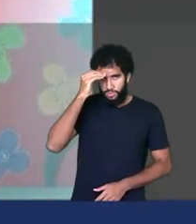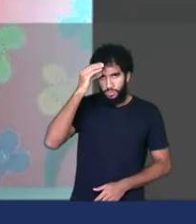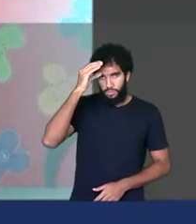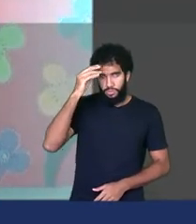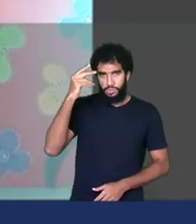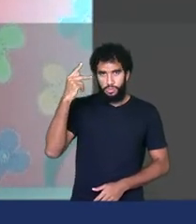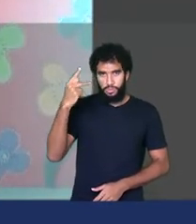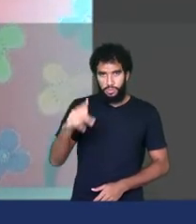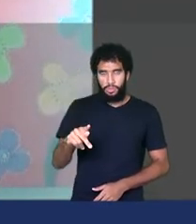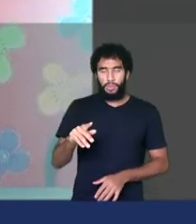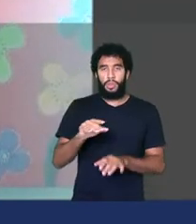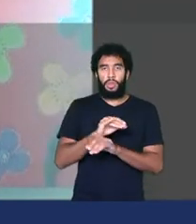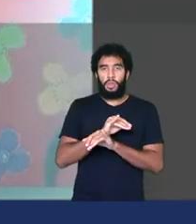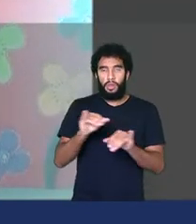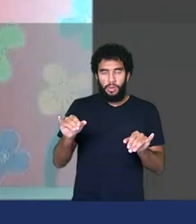LULA COM A SUA SAPIÊNCIA, DIZ QUE É NECESSÁRIO QUE OS